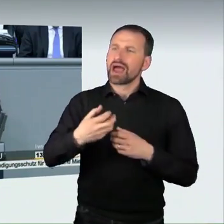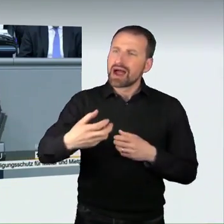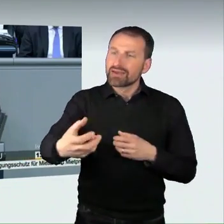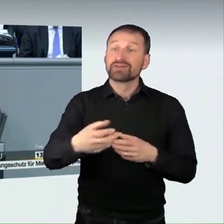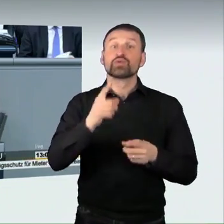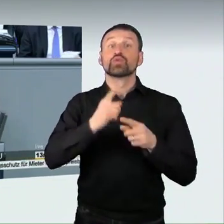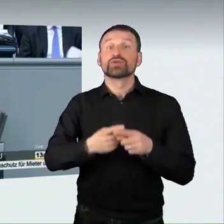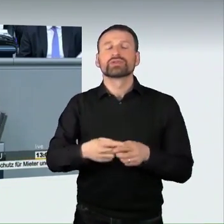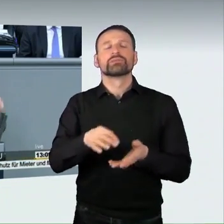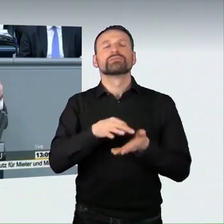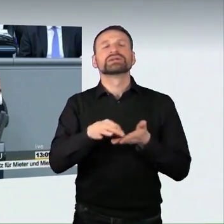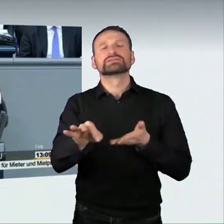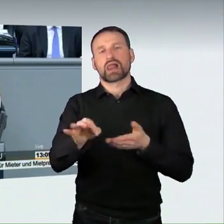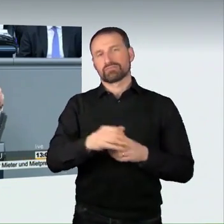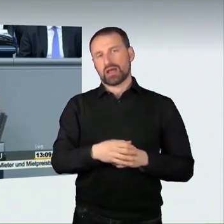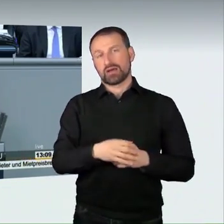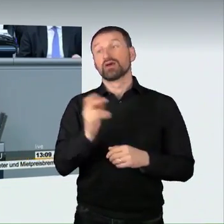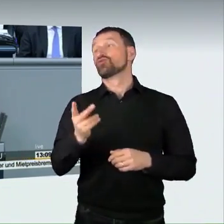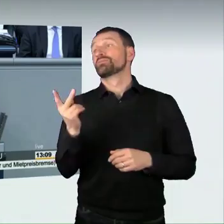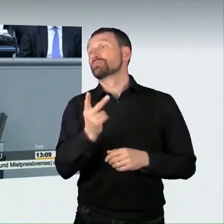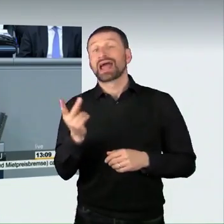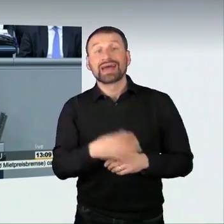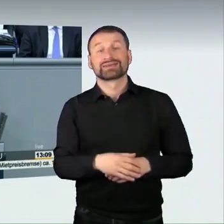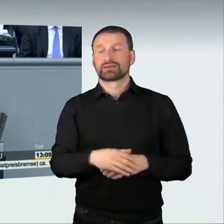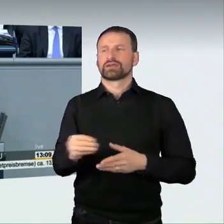für einen Investor oder Vermieter und einen zukünftigen Mieter,